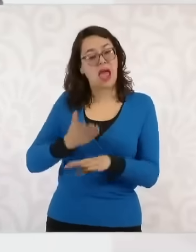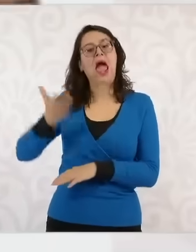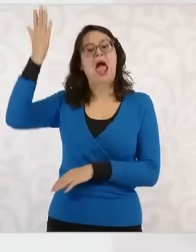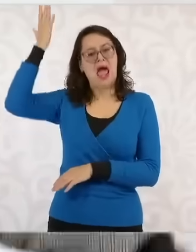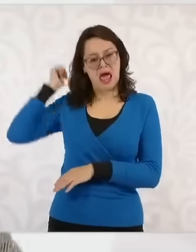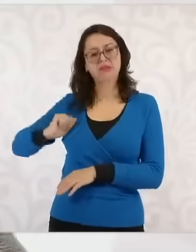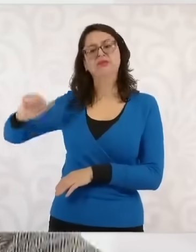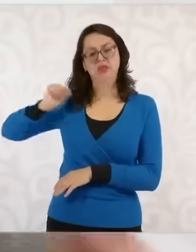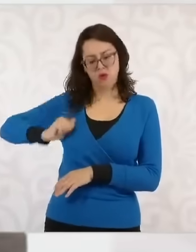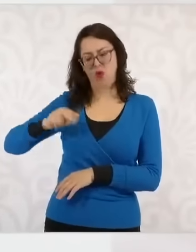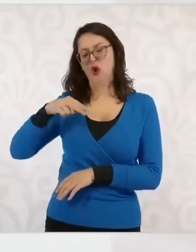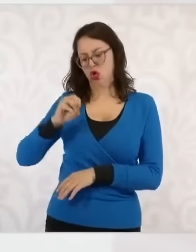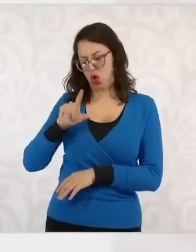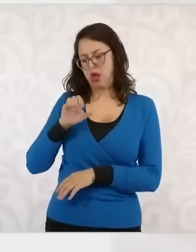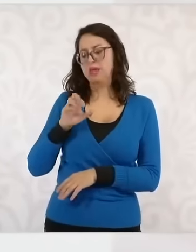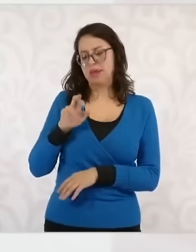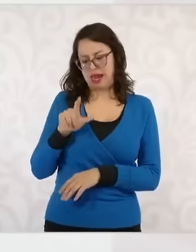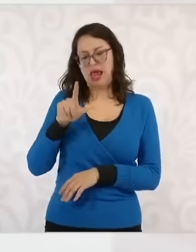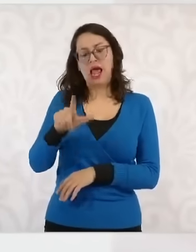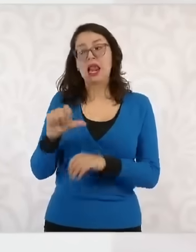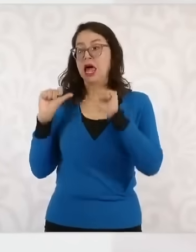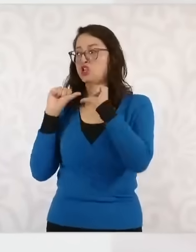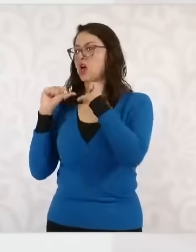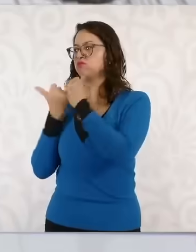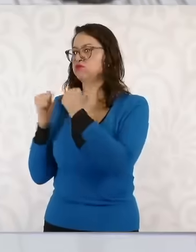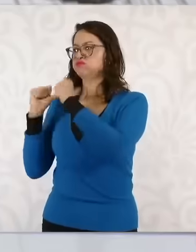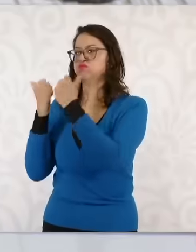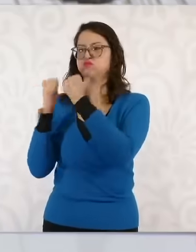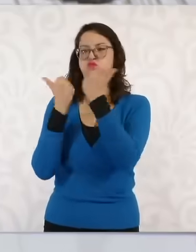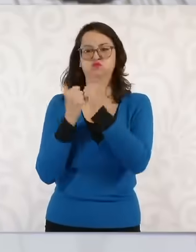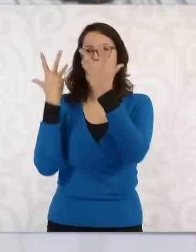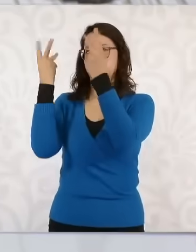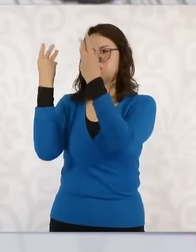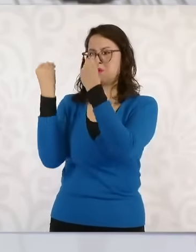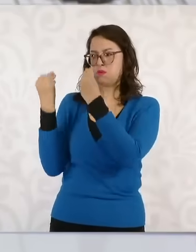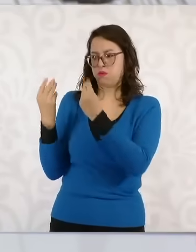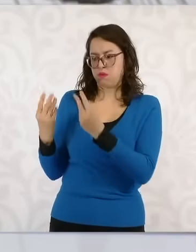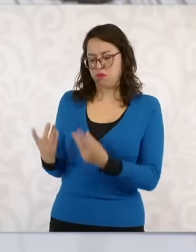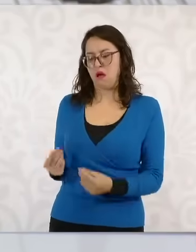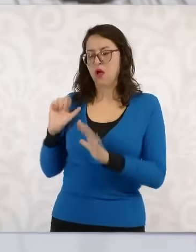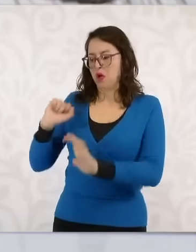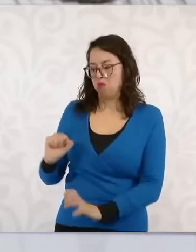neoliberal, donde había montón de organizaciones que recibían los recursos del campo y ellos los